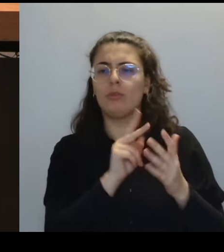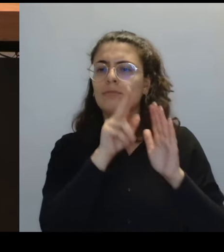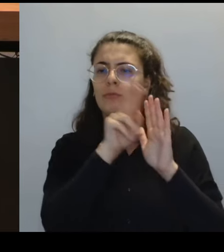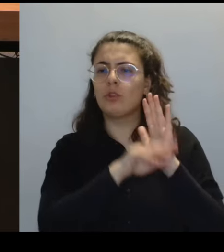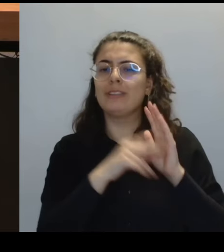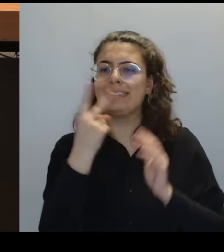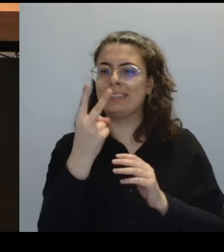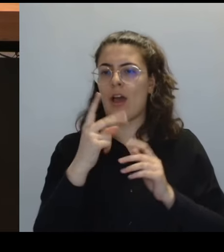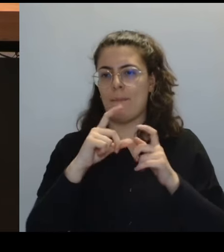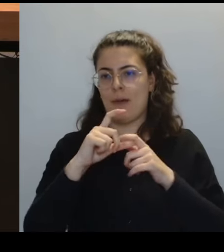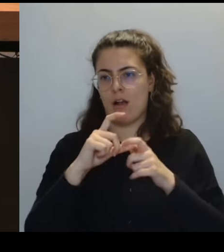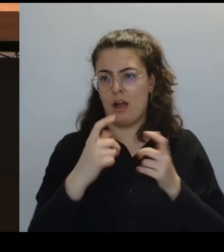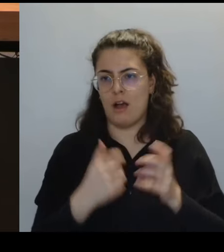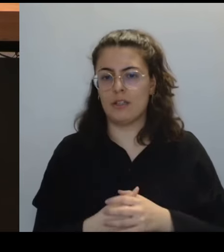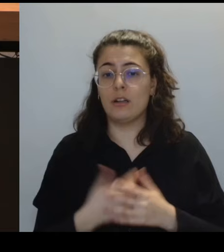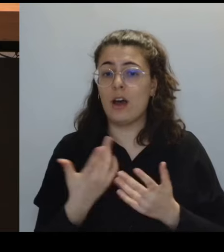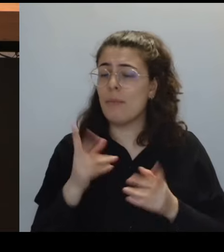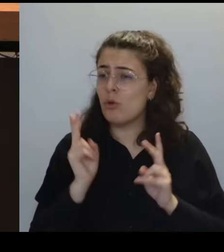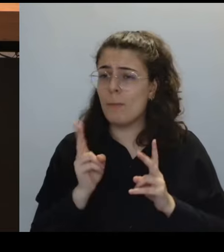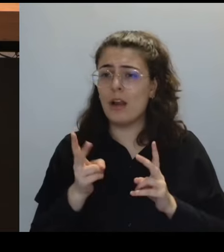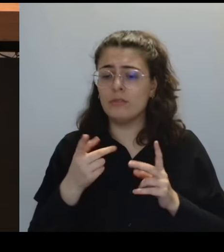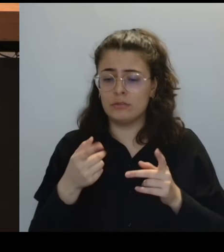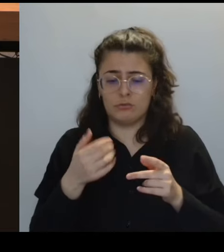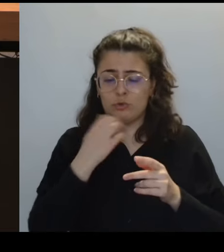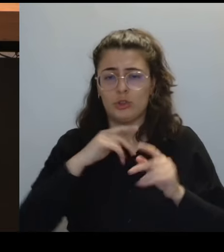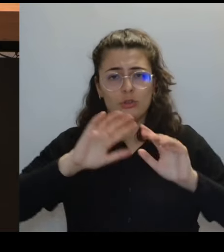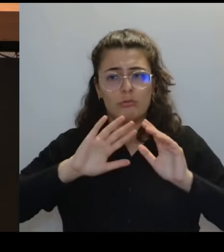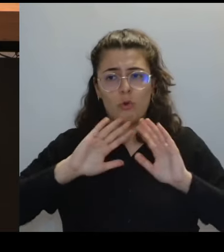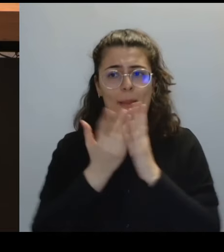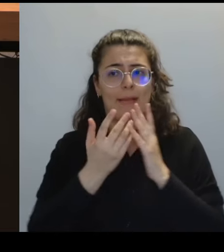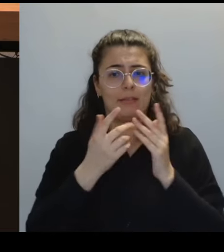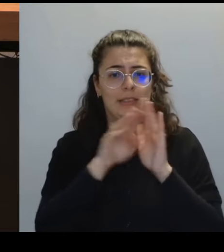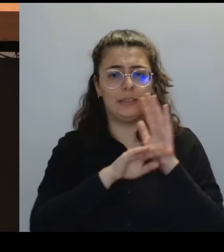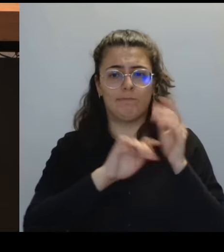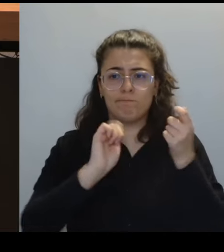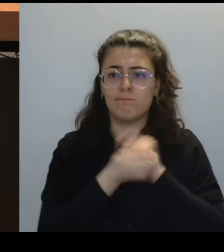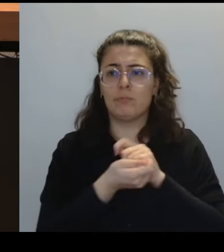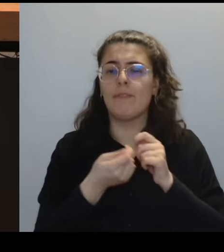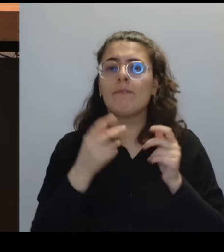Wollen Sie das Gesetz ändern, nämlich das Wohnraumförderungsgesetz. Sie wollen den Kreis der Antragsberechtigten